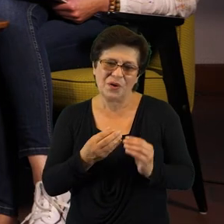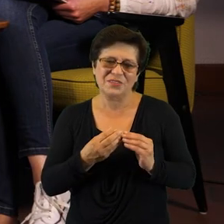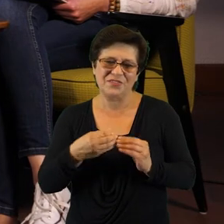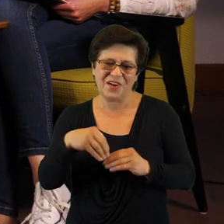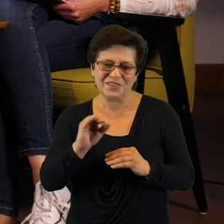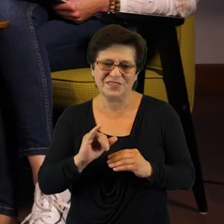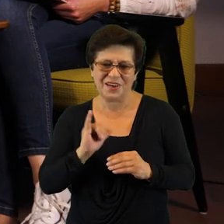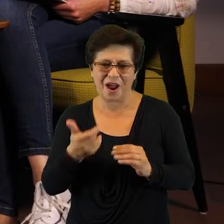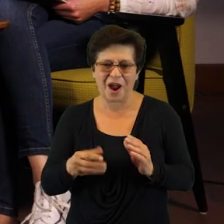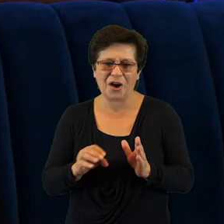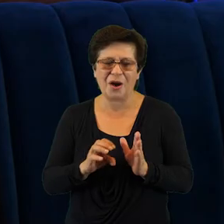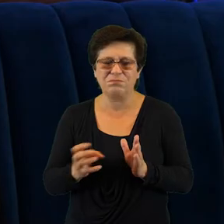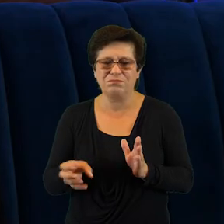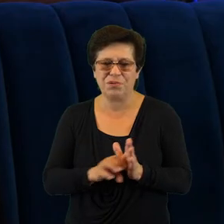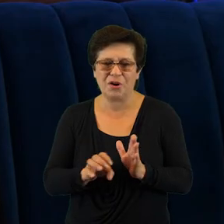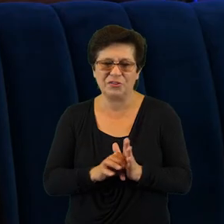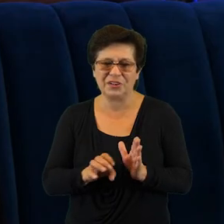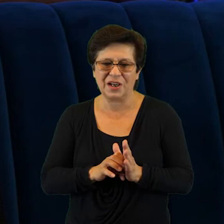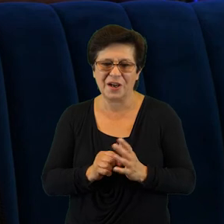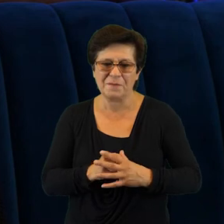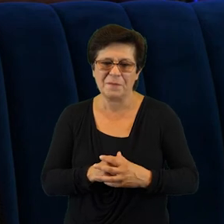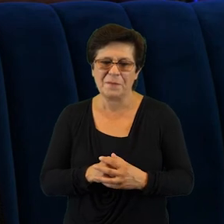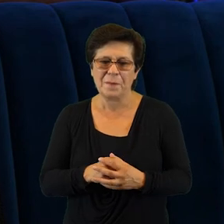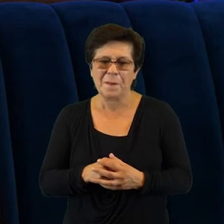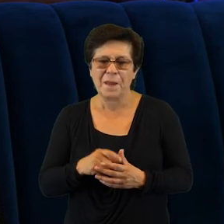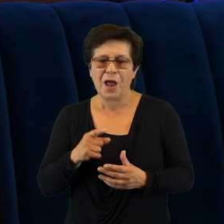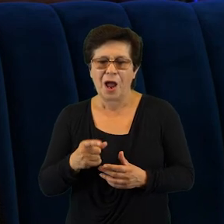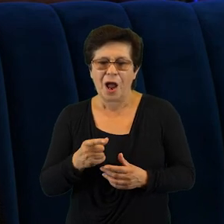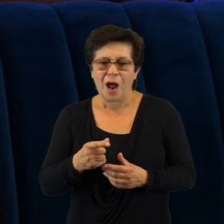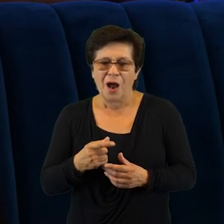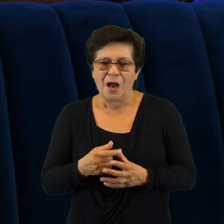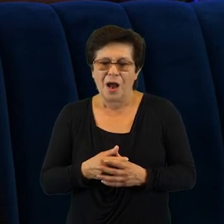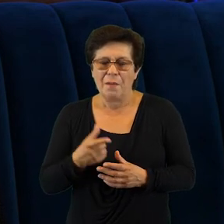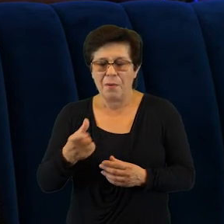Tak rzeczywiście było, Janina Konarska, niezwykle utalentowana plastyczka,